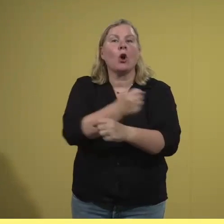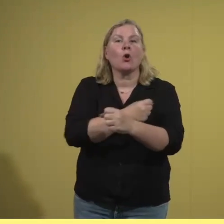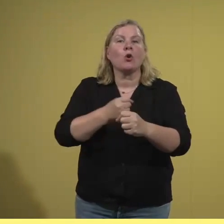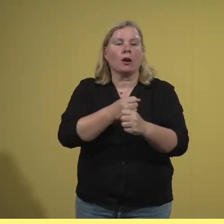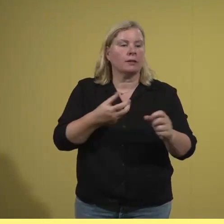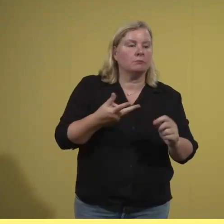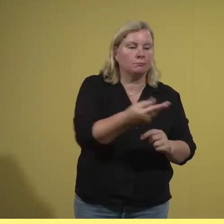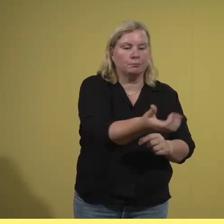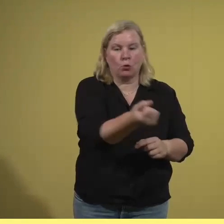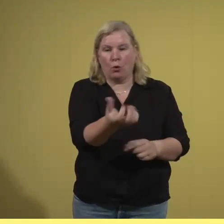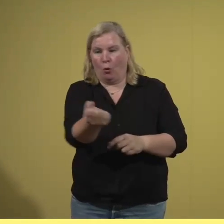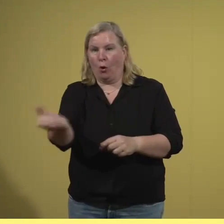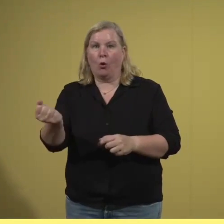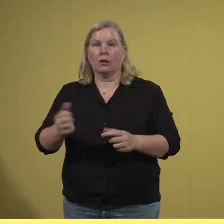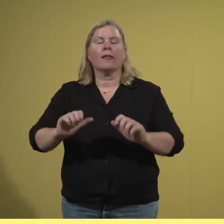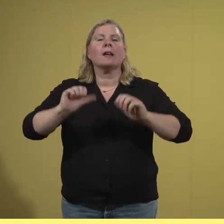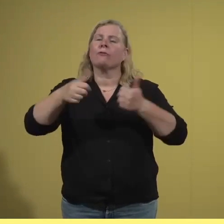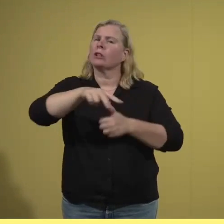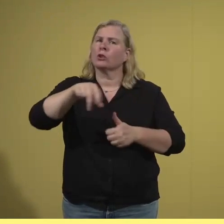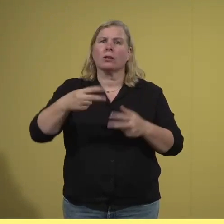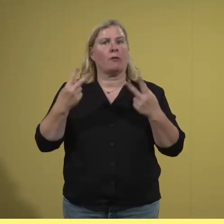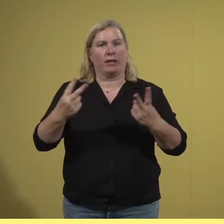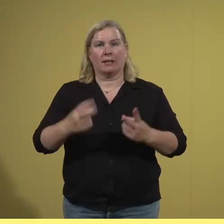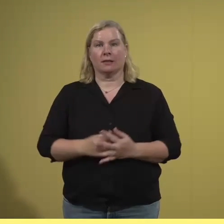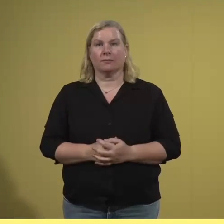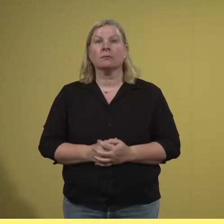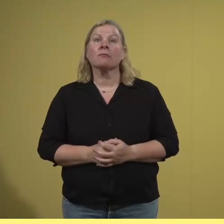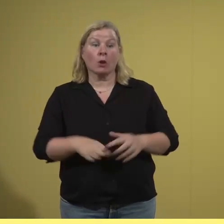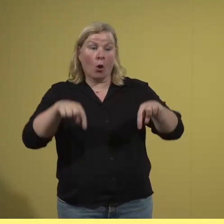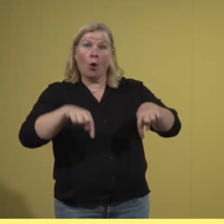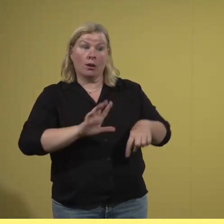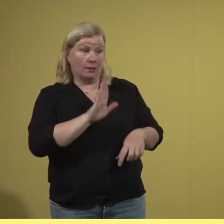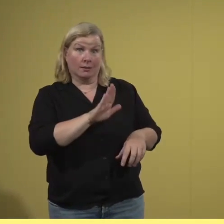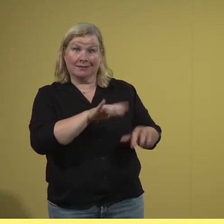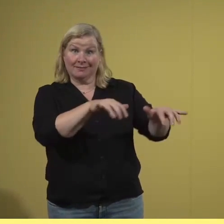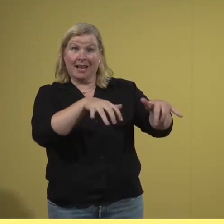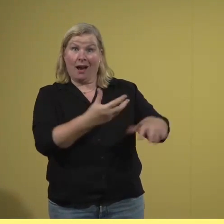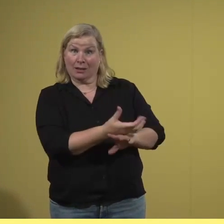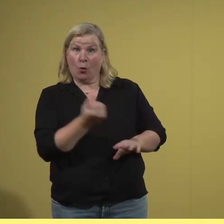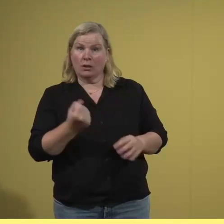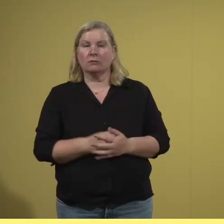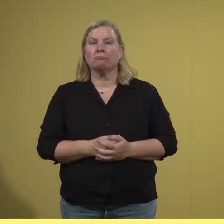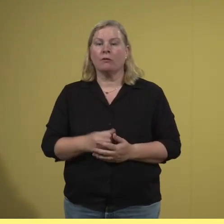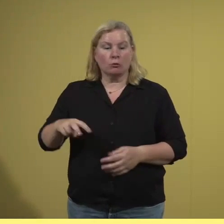Und frische Kräuter sind das A und O. Wir haben die heute aus deinem Kräutergarten geholt. Genau.